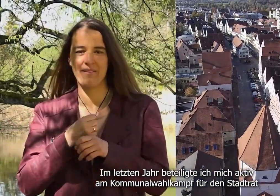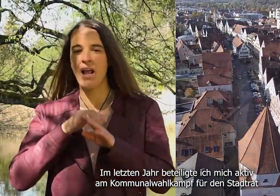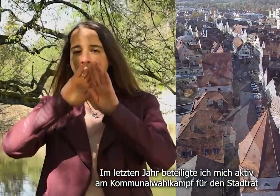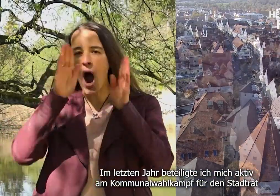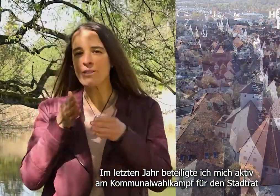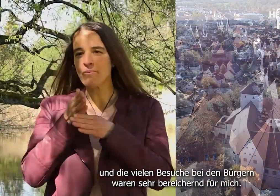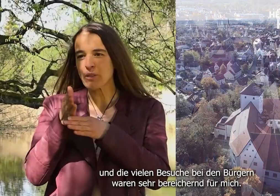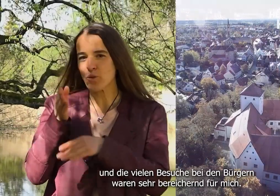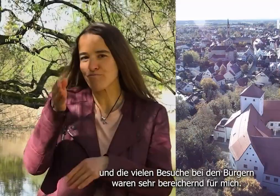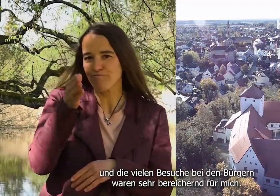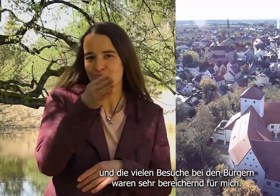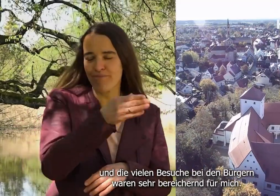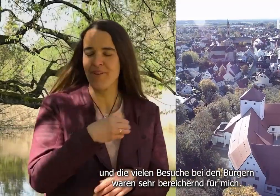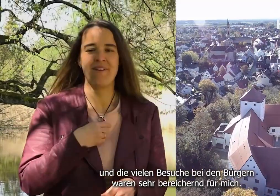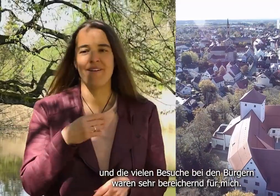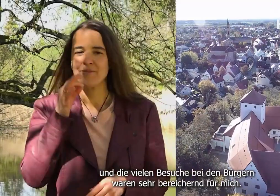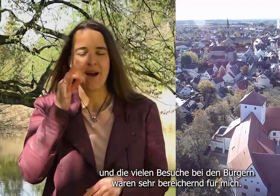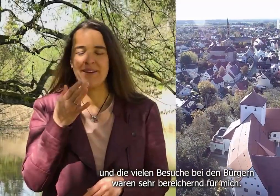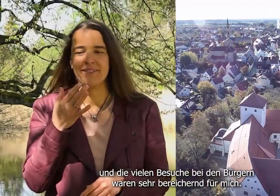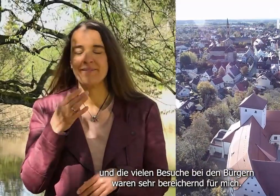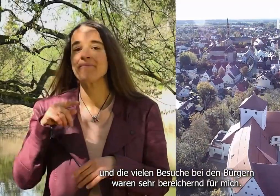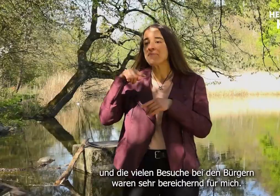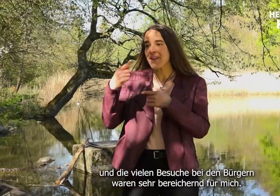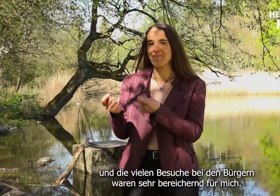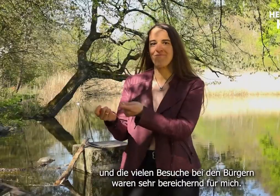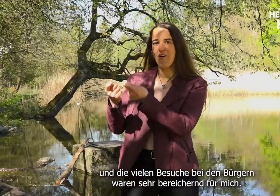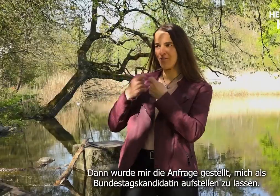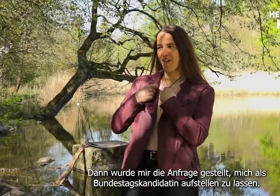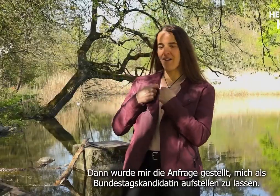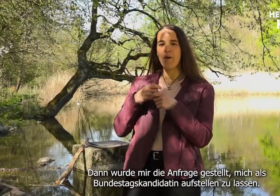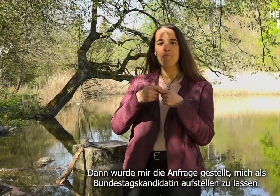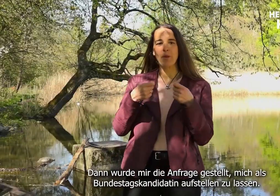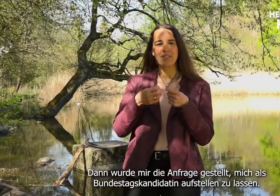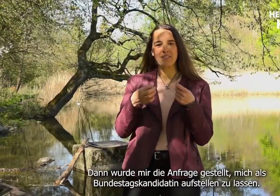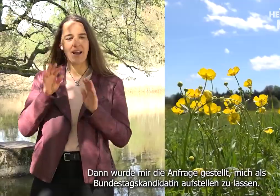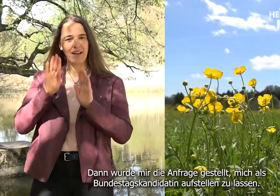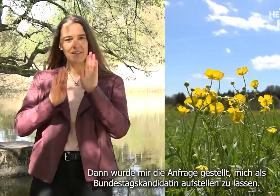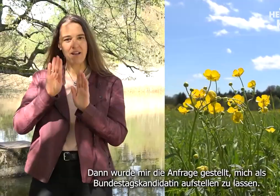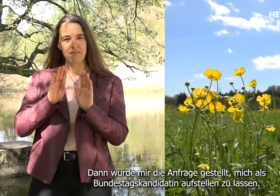stadtrat und die vielen besucher bei den bürgern waren sehr bereichernd für mich